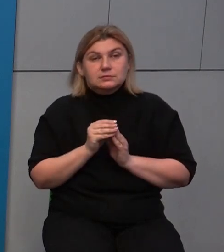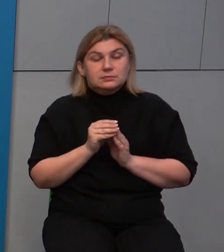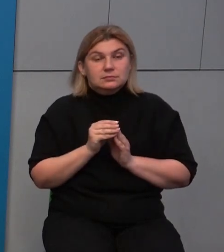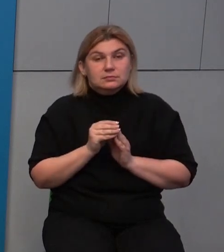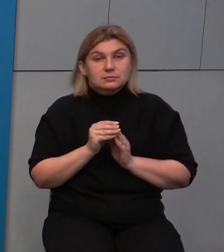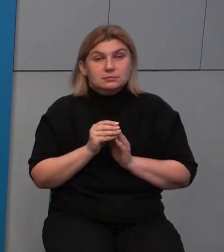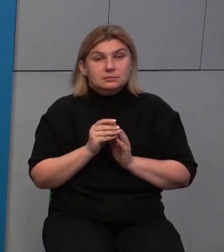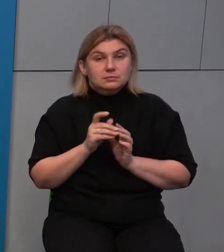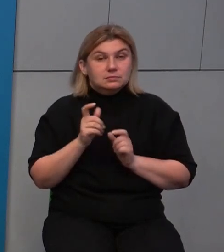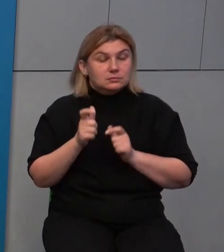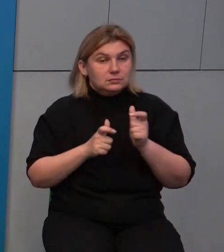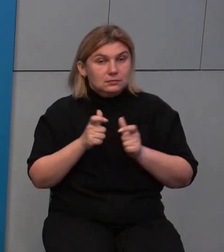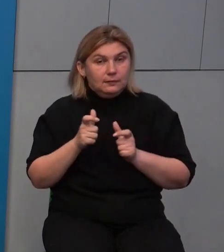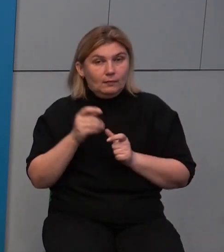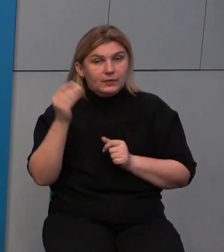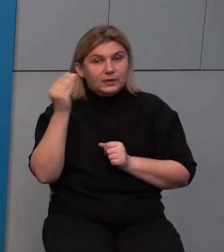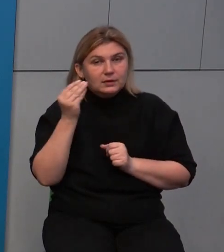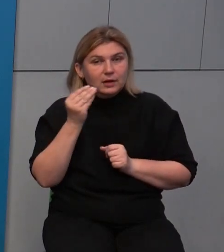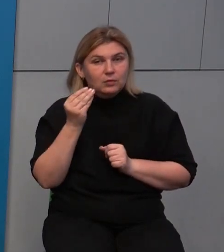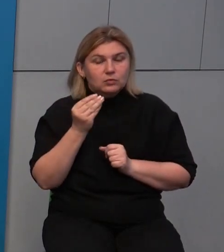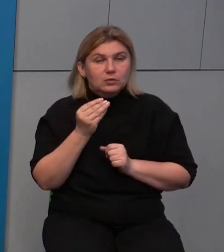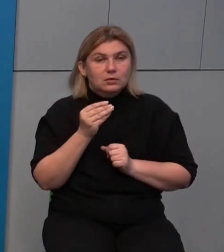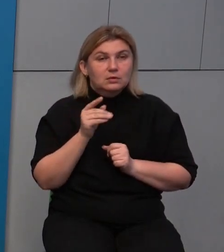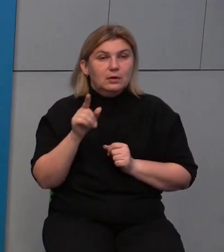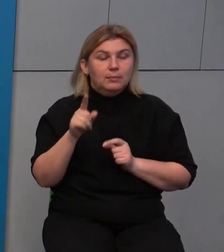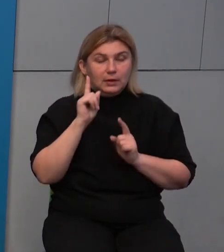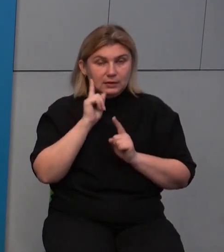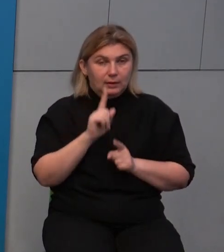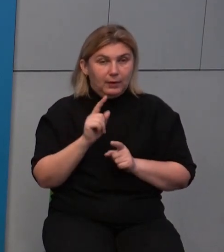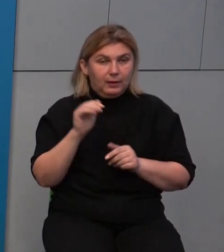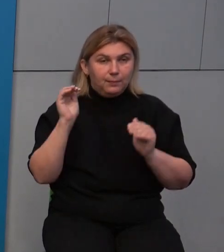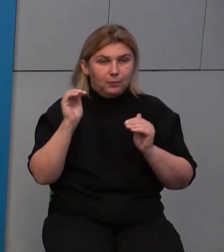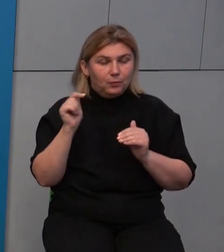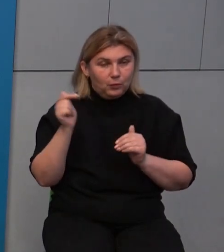i że to trzeba by było naprawdę opłakać, żebyśmy mogli pójść dalej.